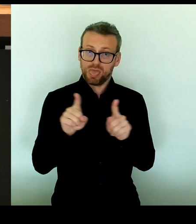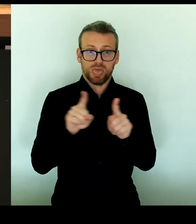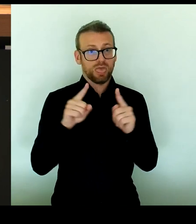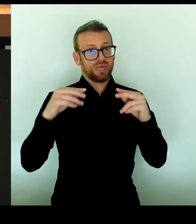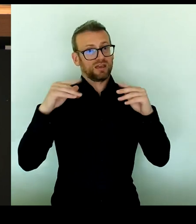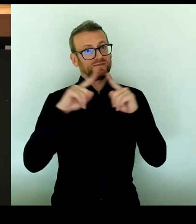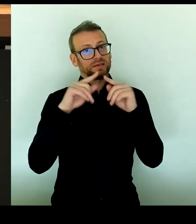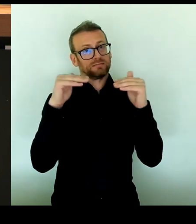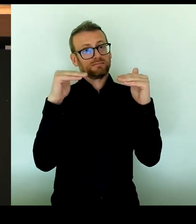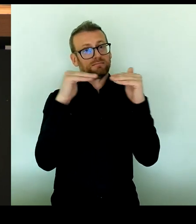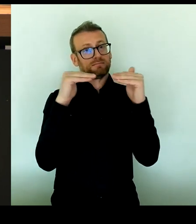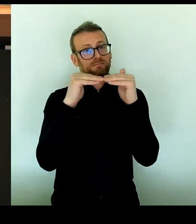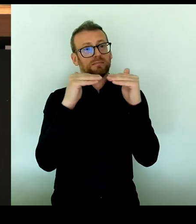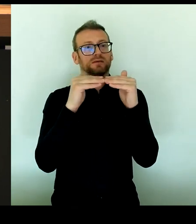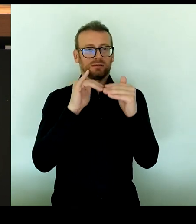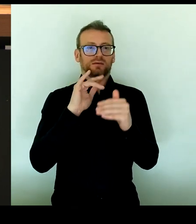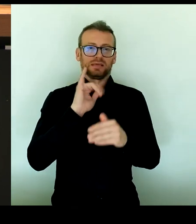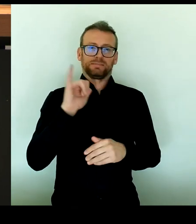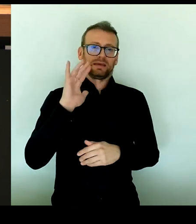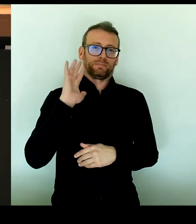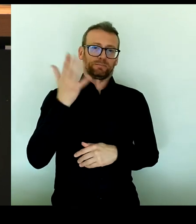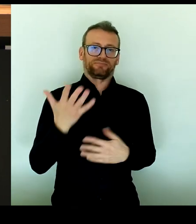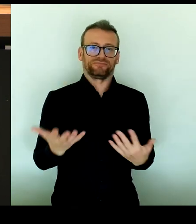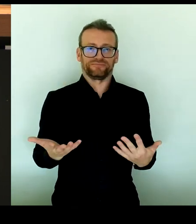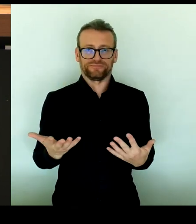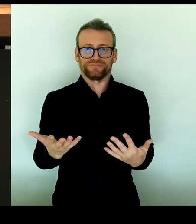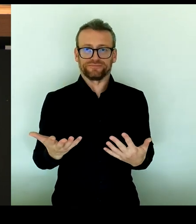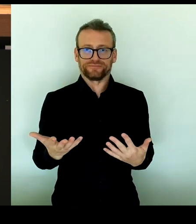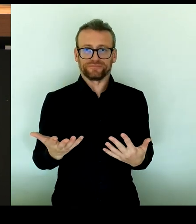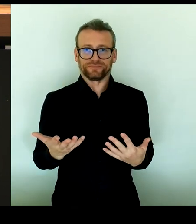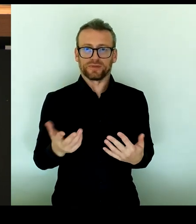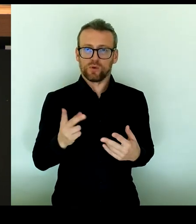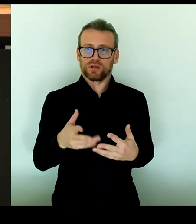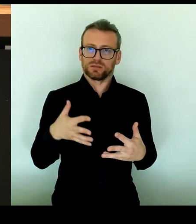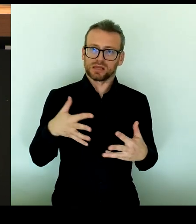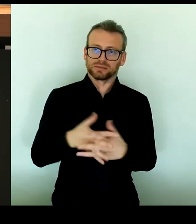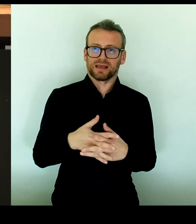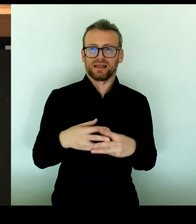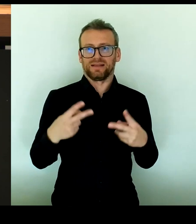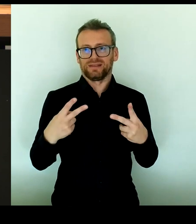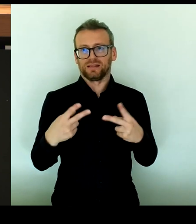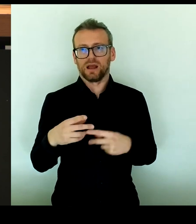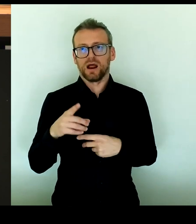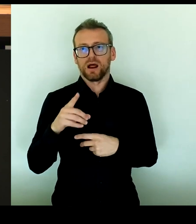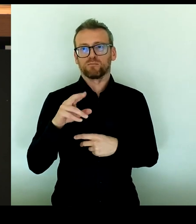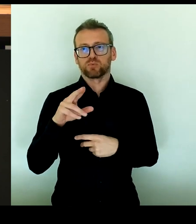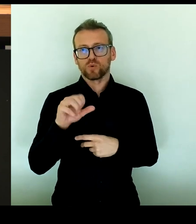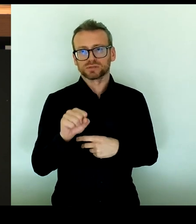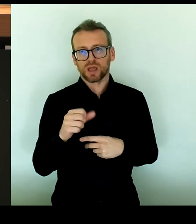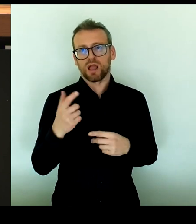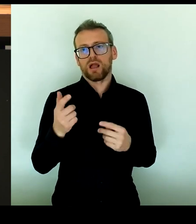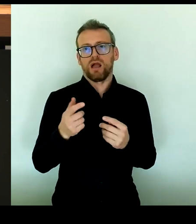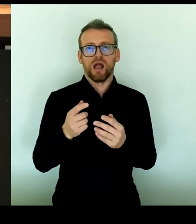werden auch nicht davor zurückscheuen, die Struktur wieder zu verändern, wenn sie nicht funktioniert. Wir sehen darauf mit Argusaugen,